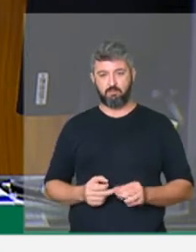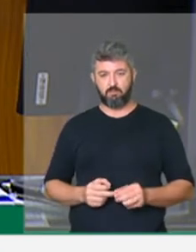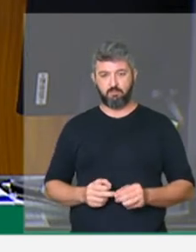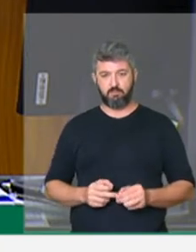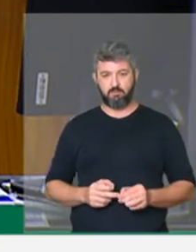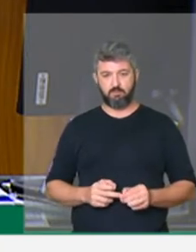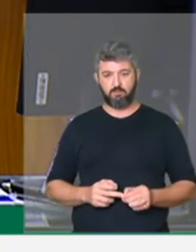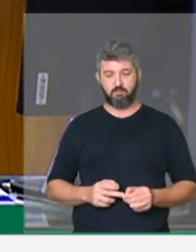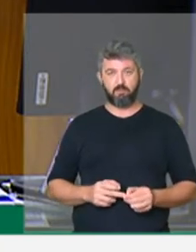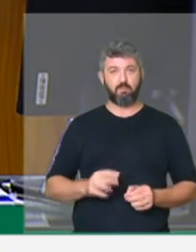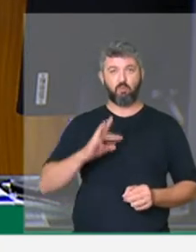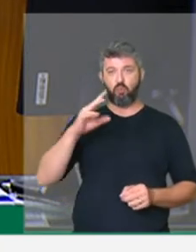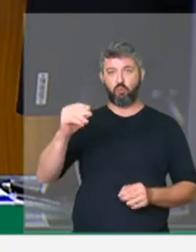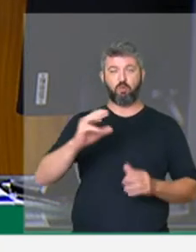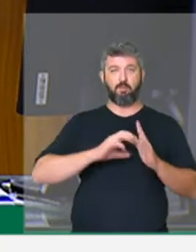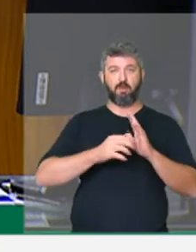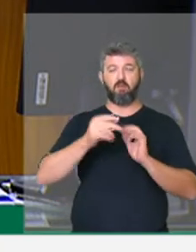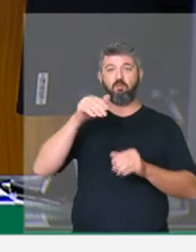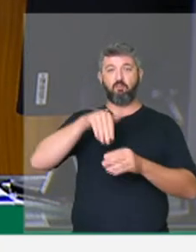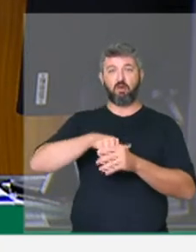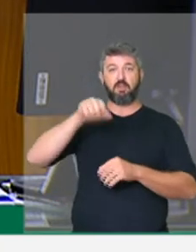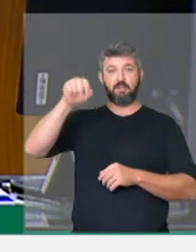AVANTE? PCDOB? -- [DEPUTADO]: É, SENHOR PRESIDENTE, PARECE QUE